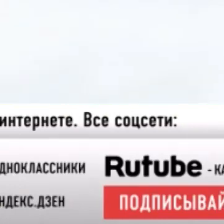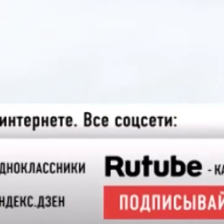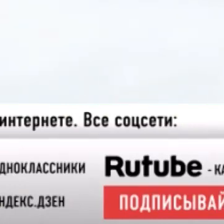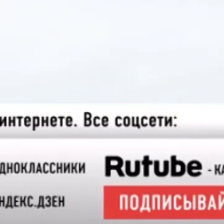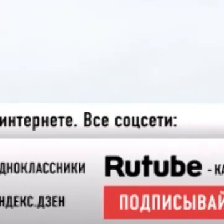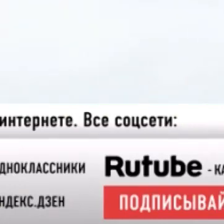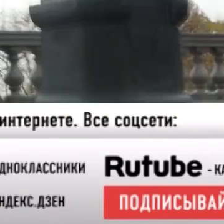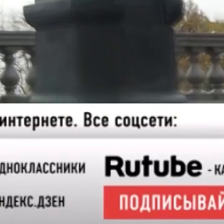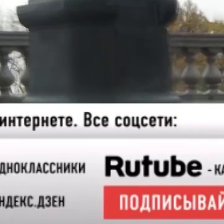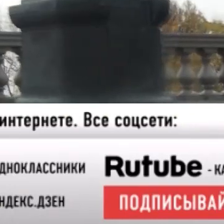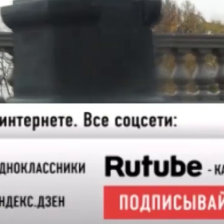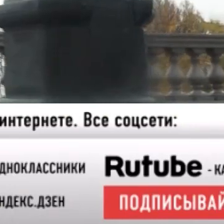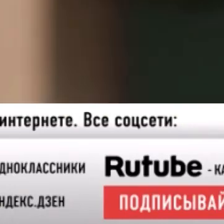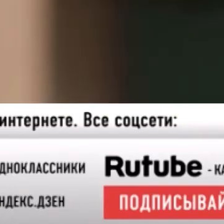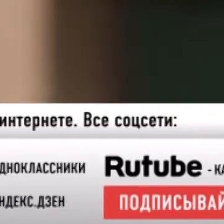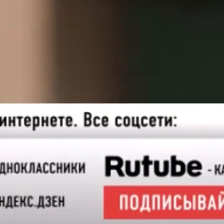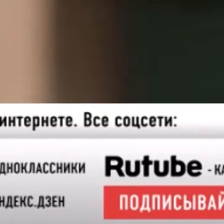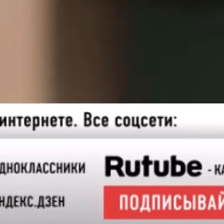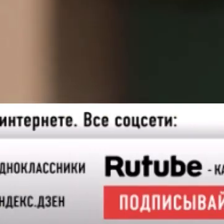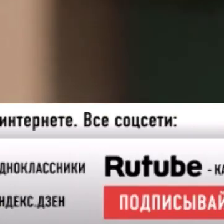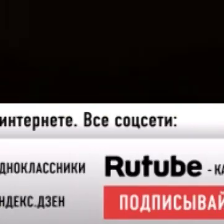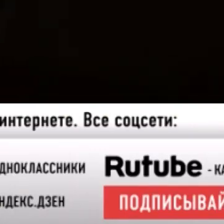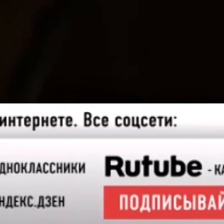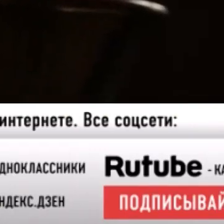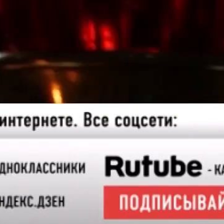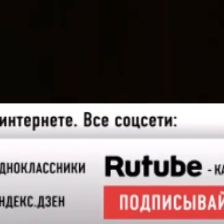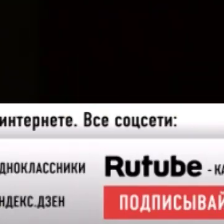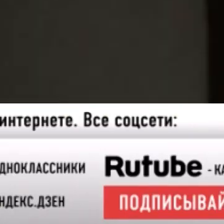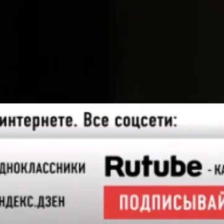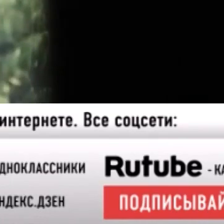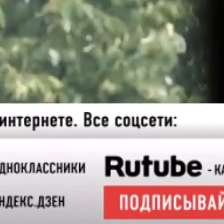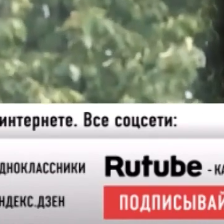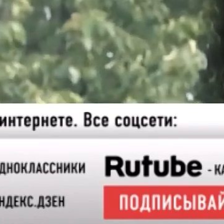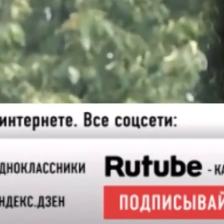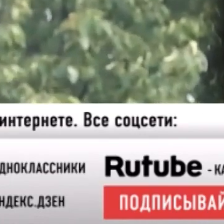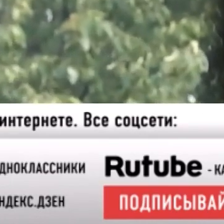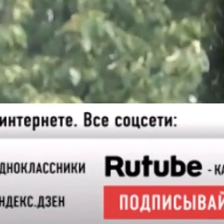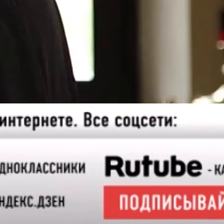Мы ответственны за будущее нашей страны точно так же как было ответственный Александр Невский